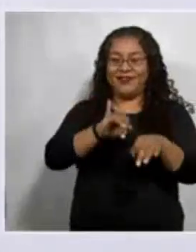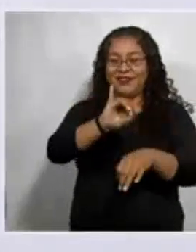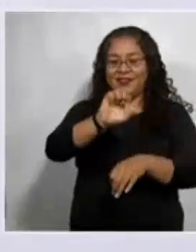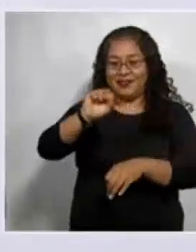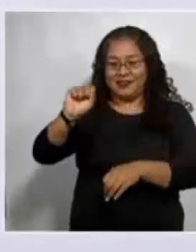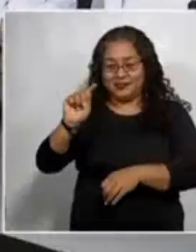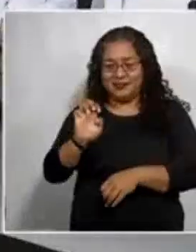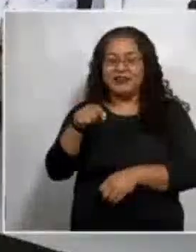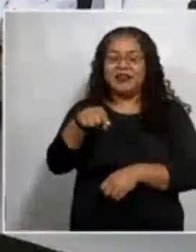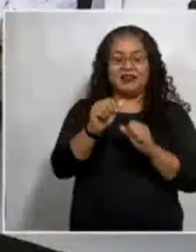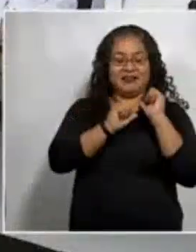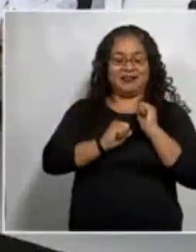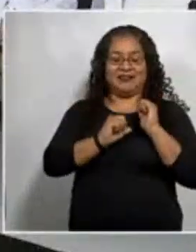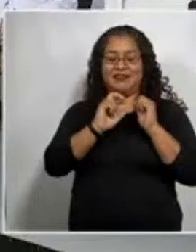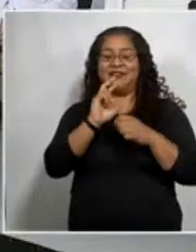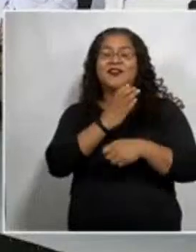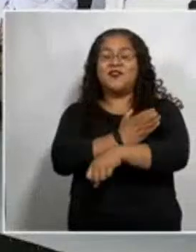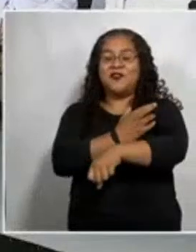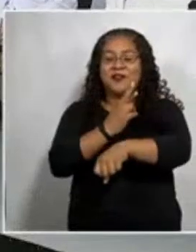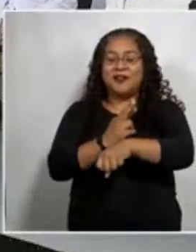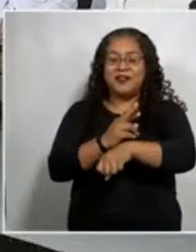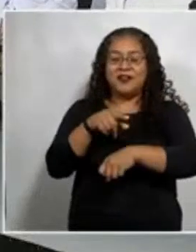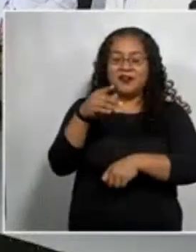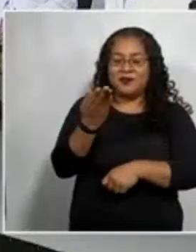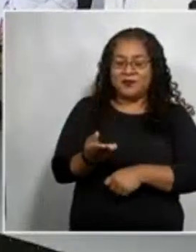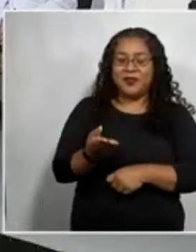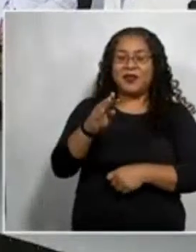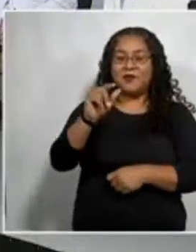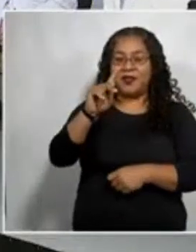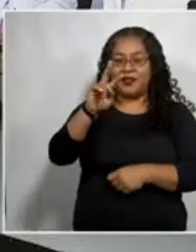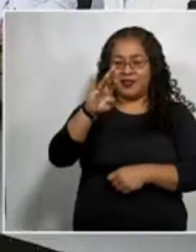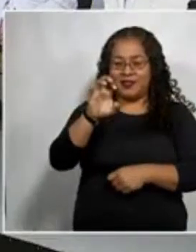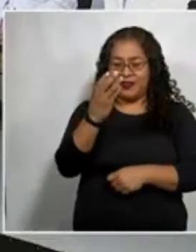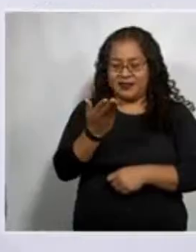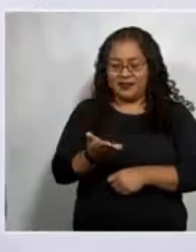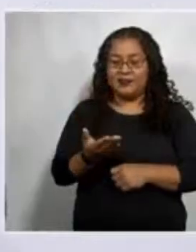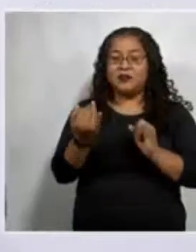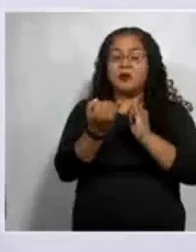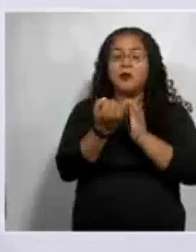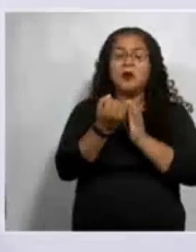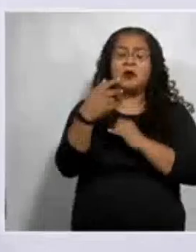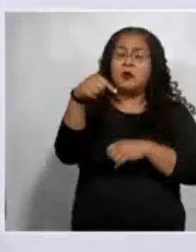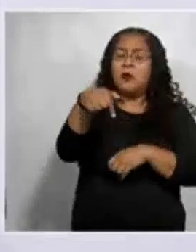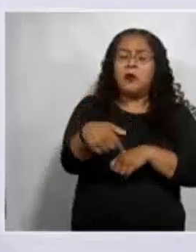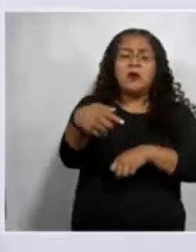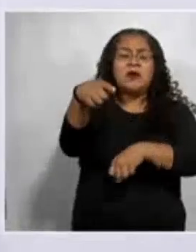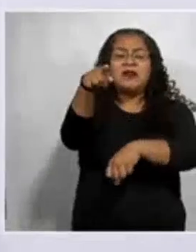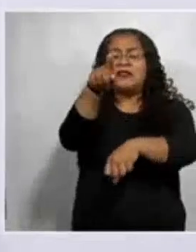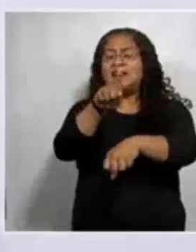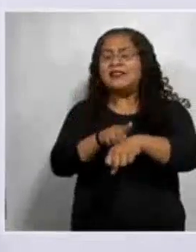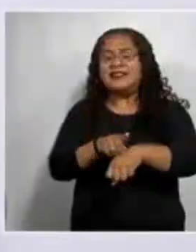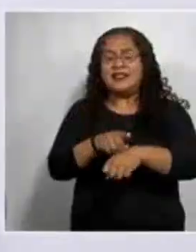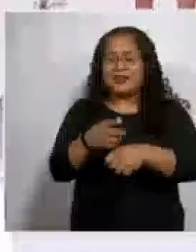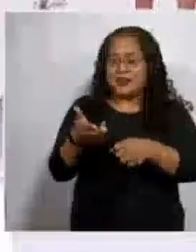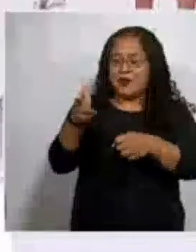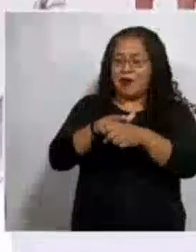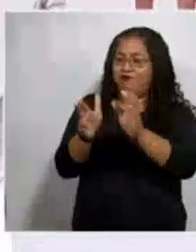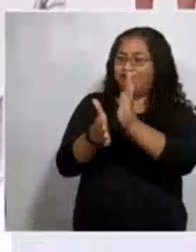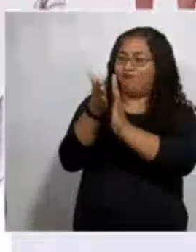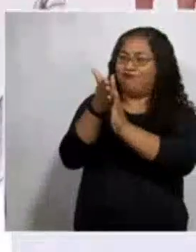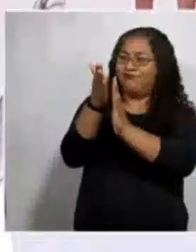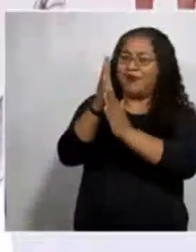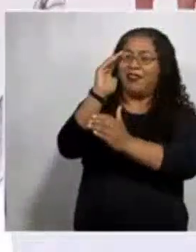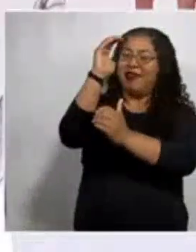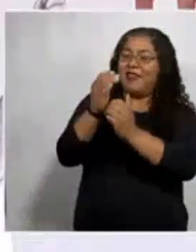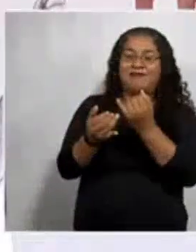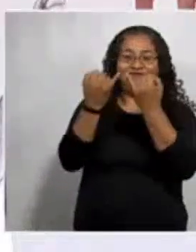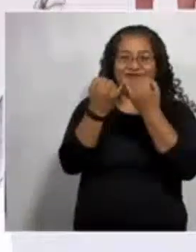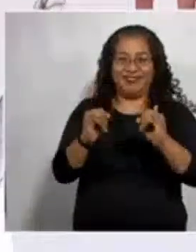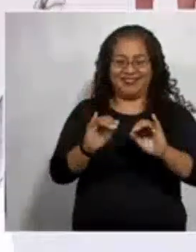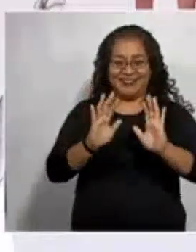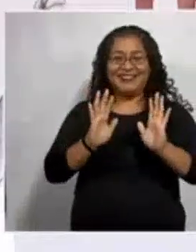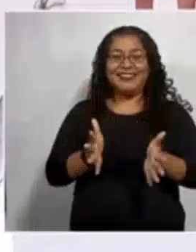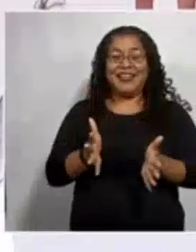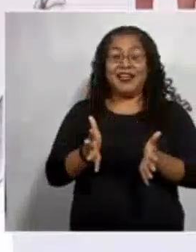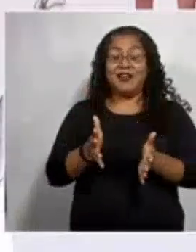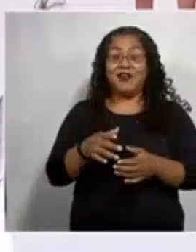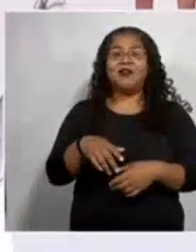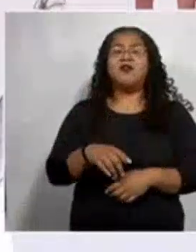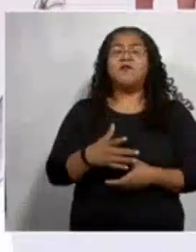dirigido por Martí Batres por la culminación de este hospital. ¿A partir de cuándo se abre?